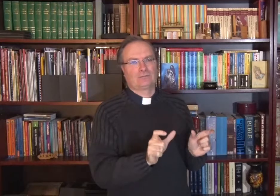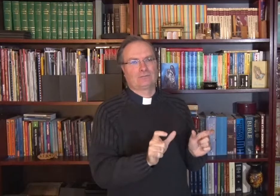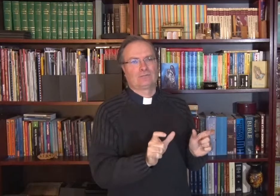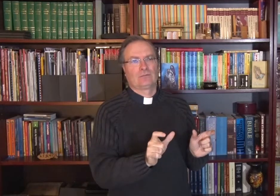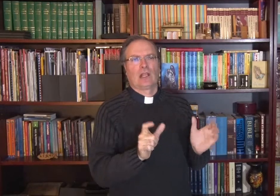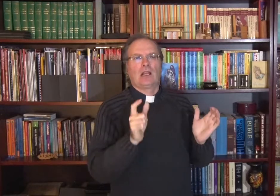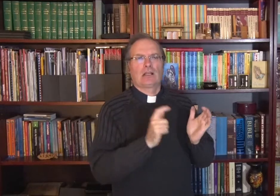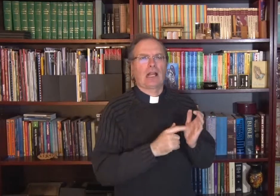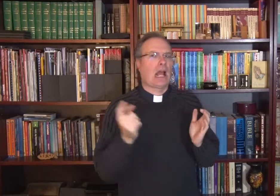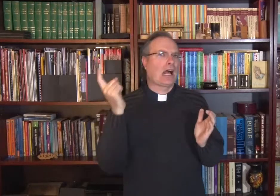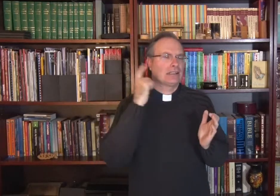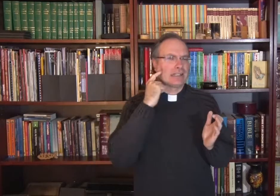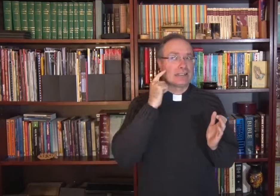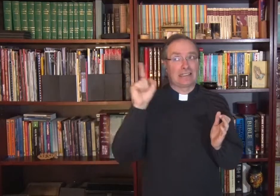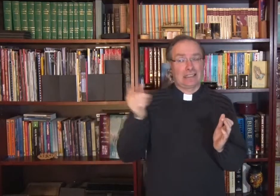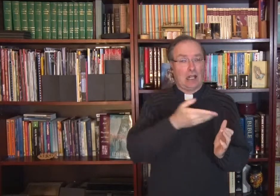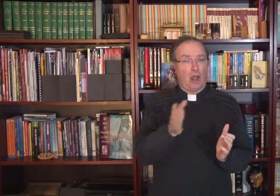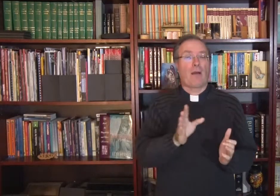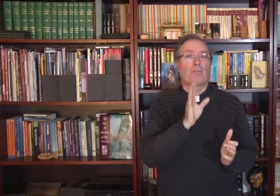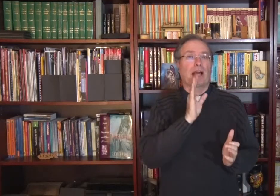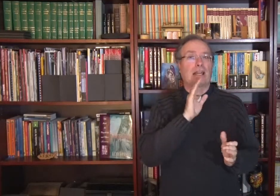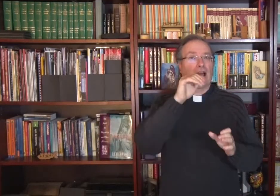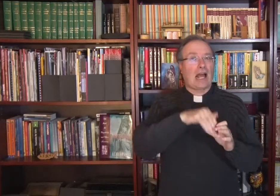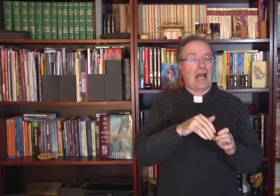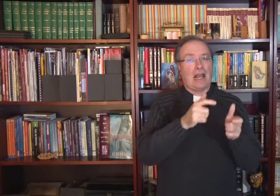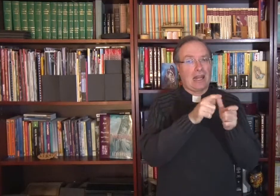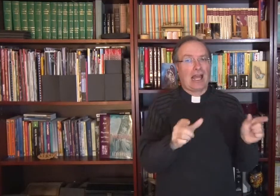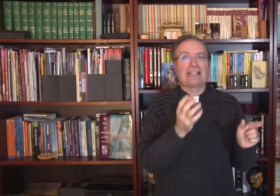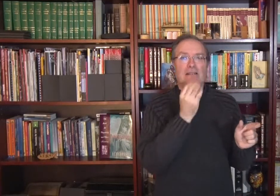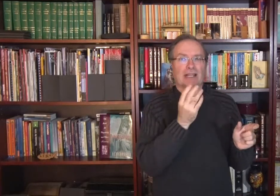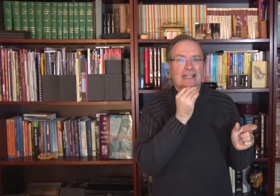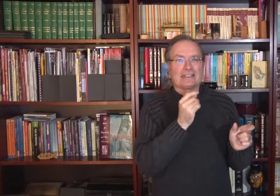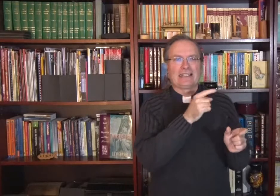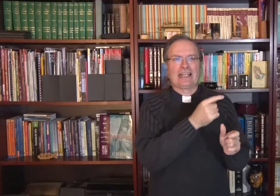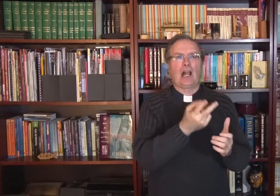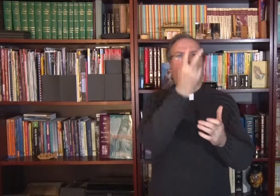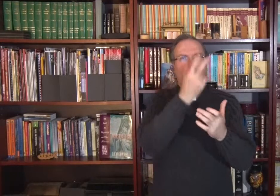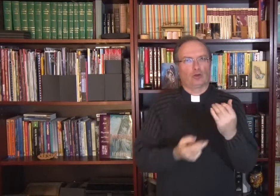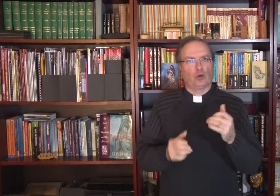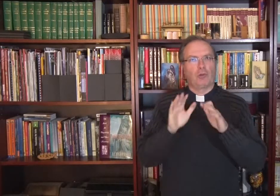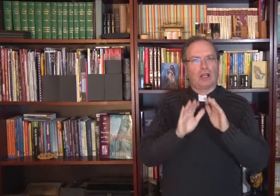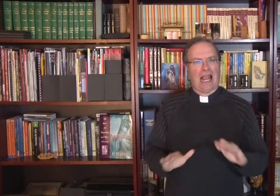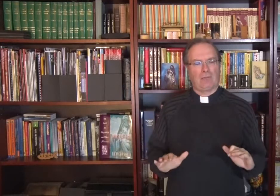Lorsqu’ils entendirent qu’il leur parlait en langue hébraïque, ils redoublèrent de calme.